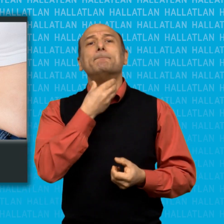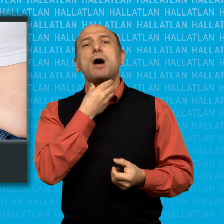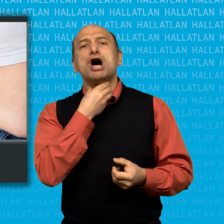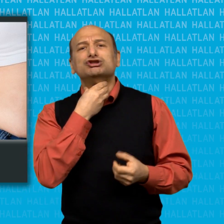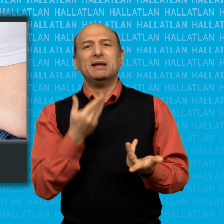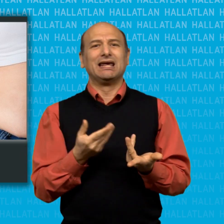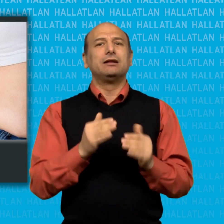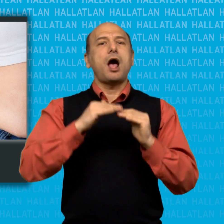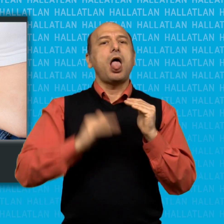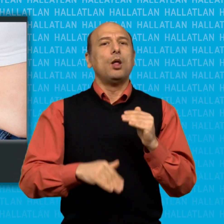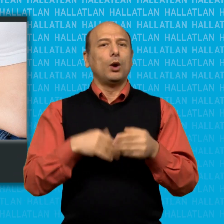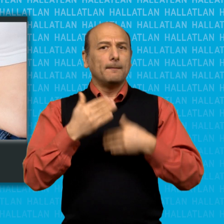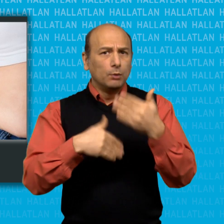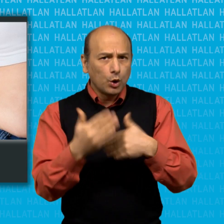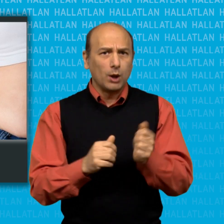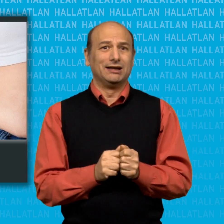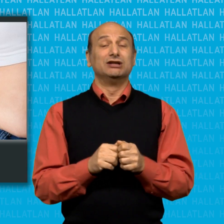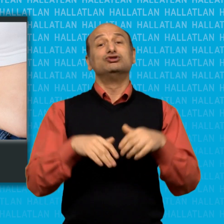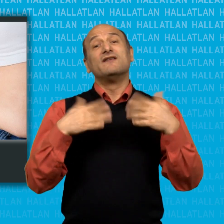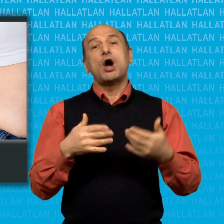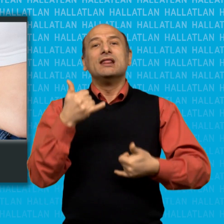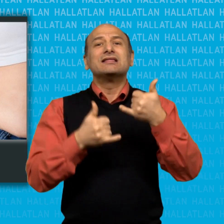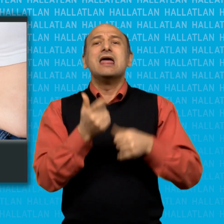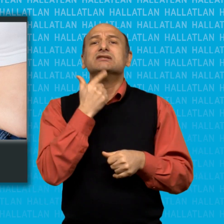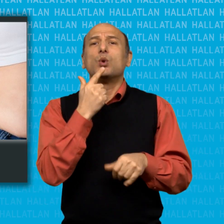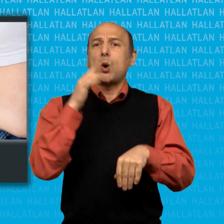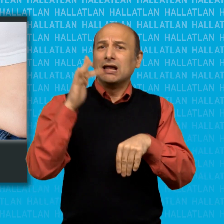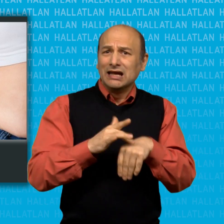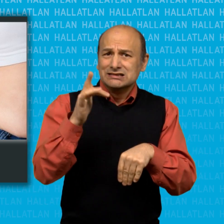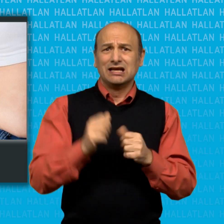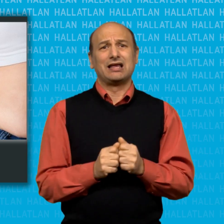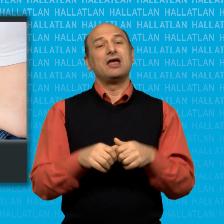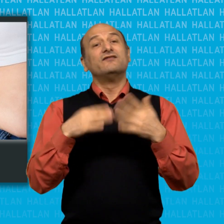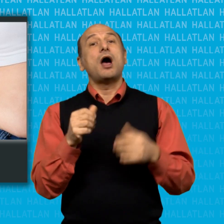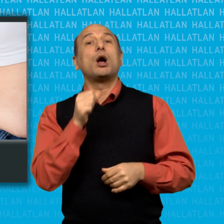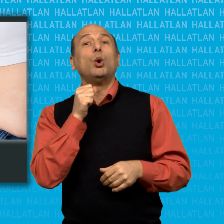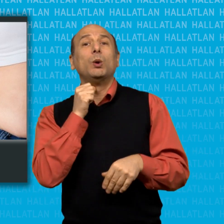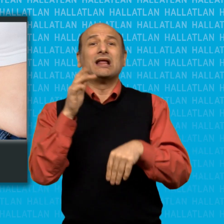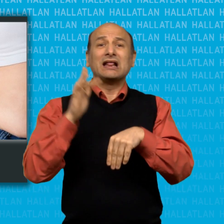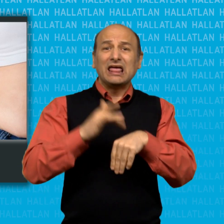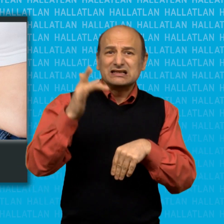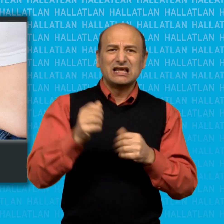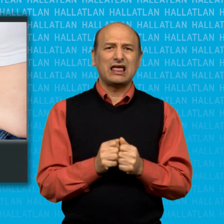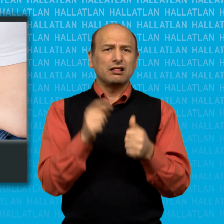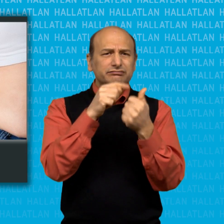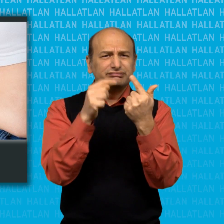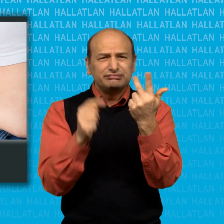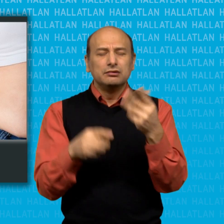a pajzsmirigy-alulműködés, a tejcukor- és a gluténérzékenység,